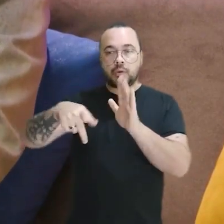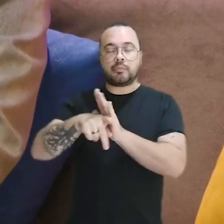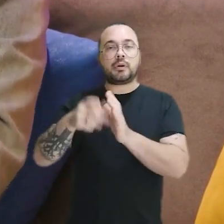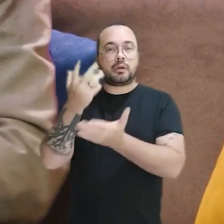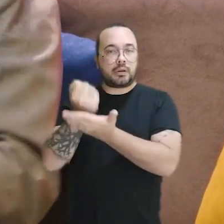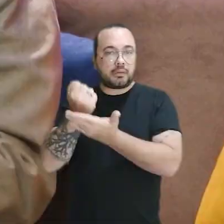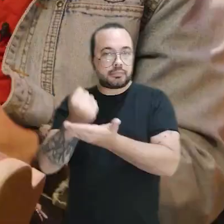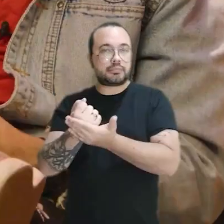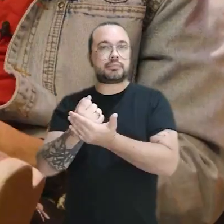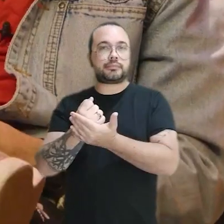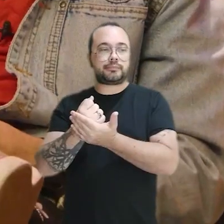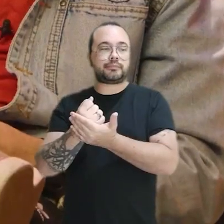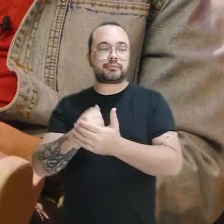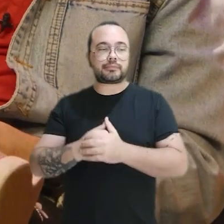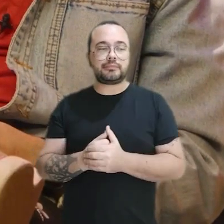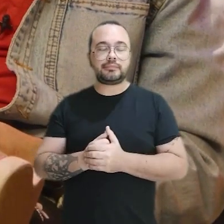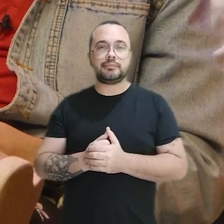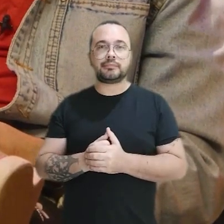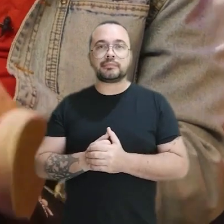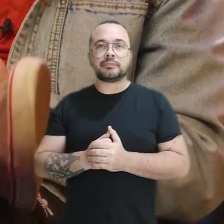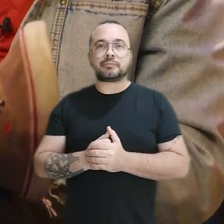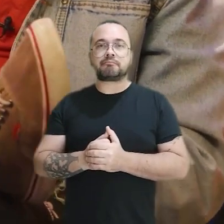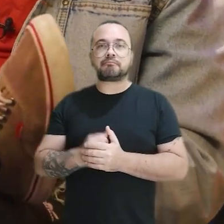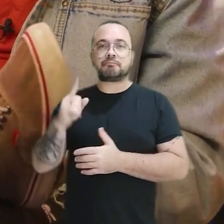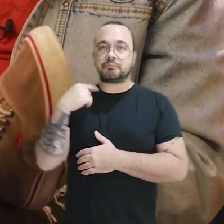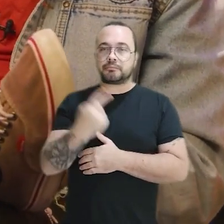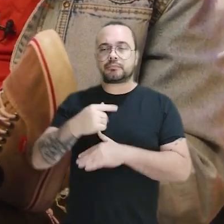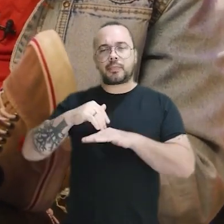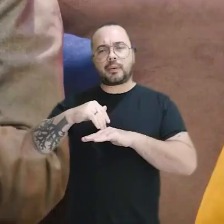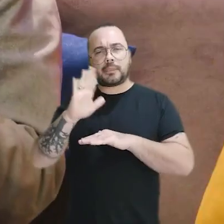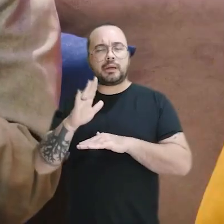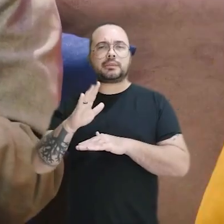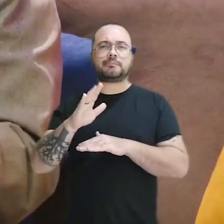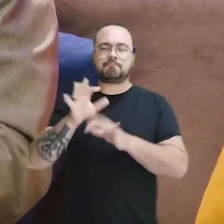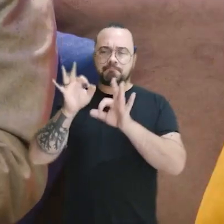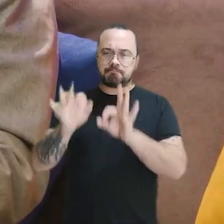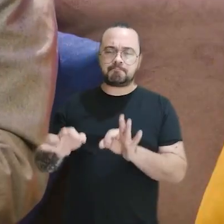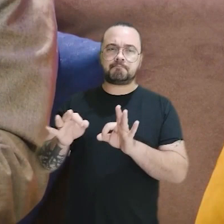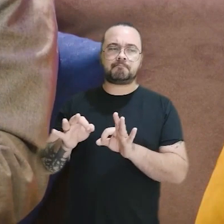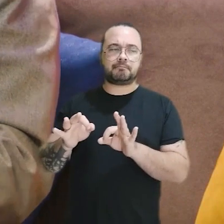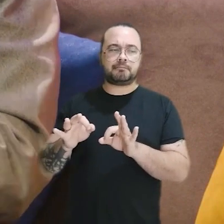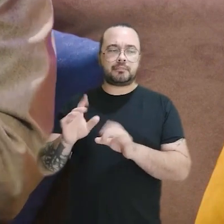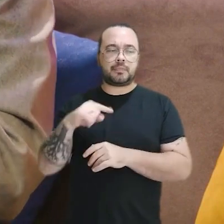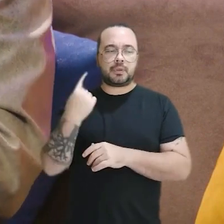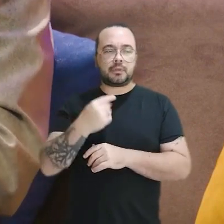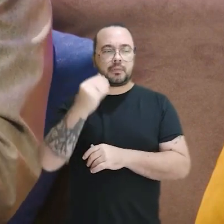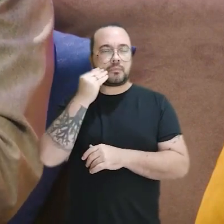que é a "Não existe produções", e a gente tá cada vez mais... mais certo ali de... A gente vai lançar algumas coisas novas